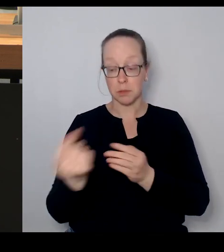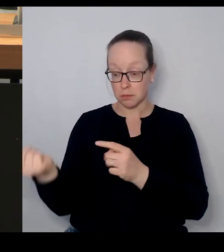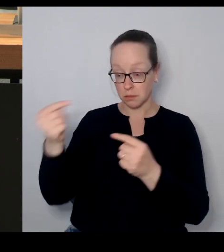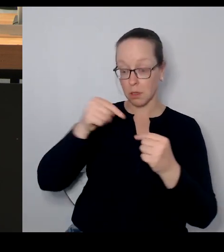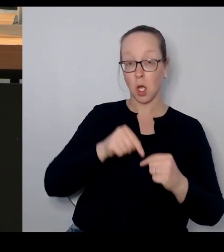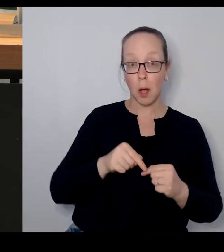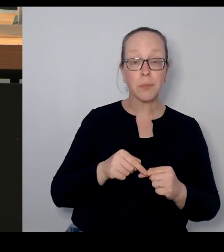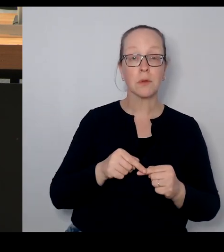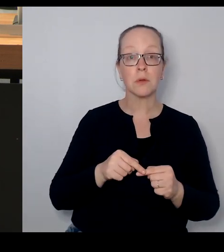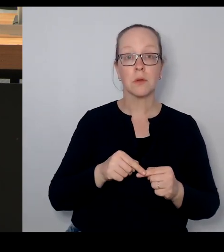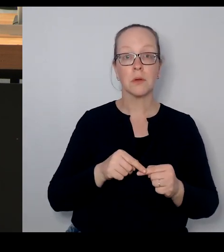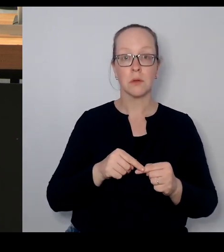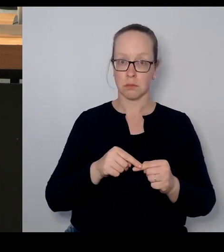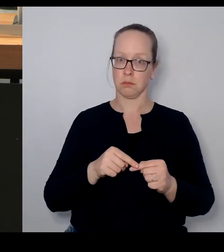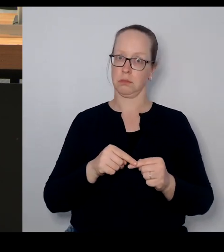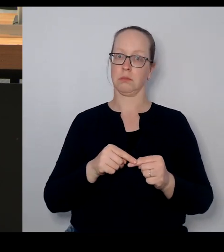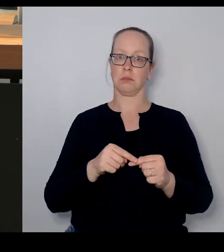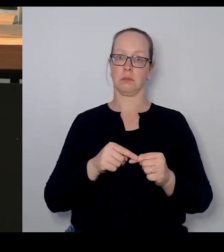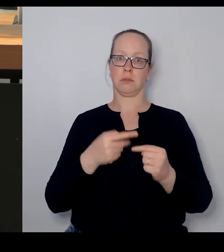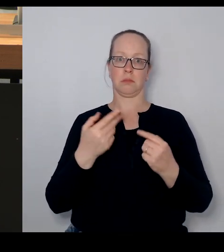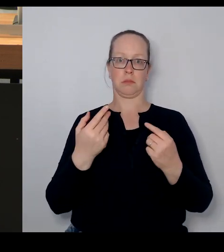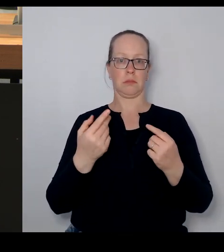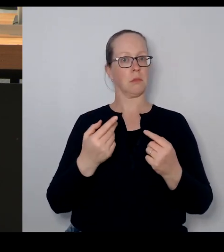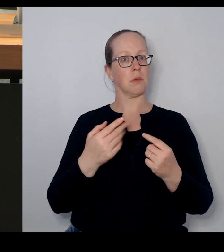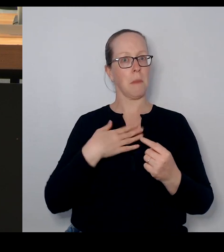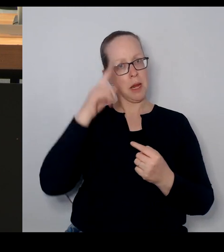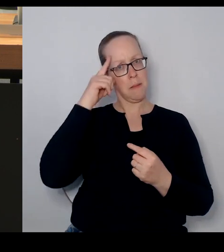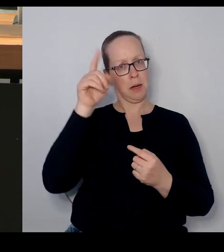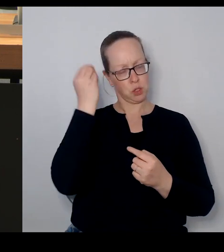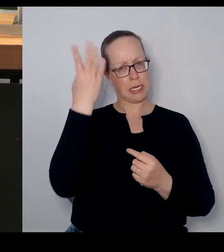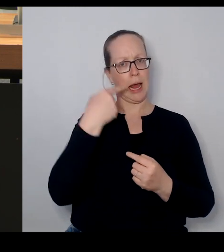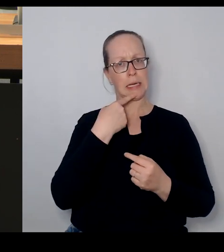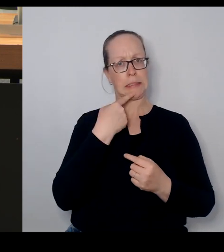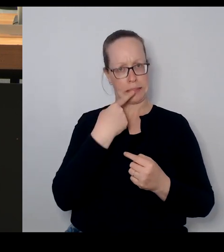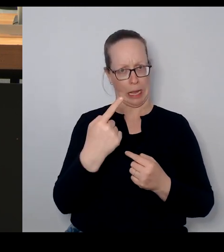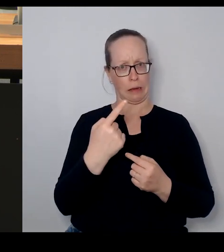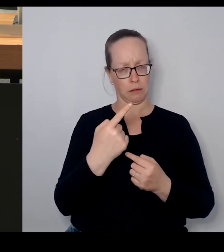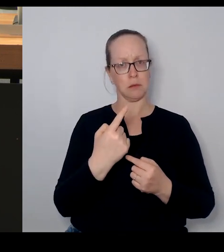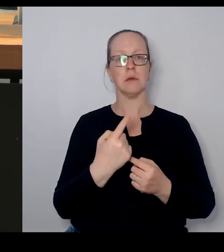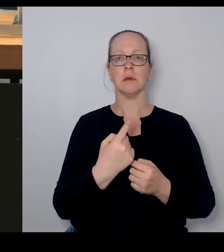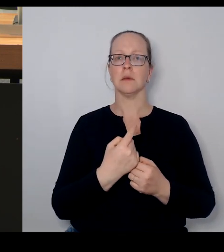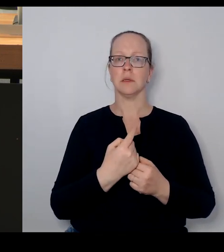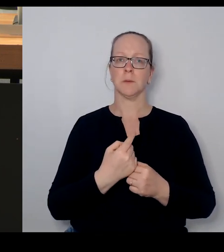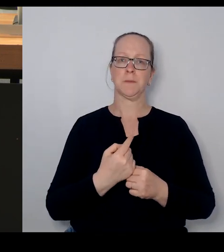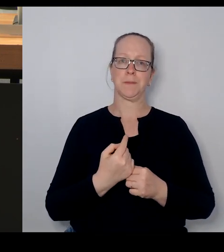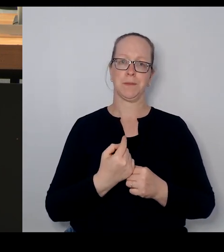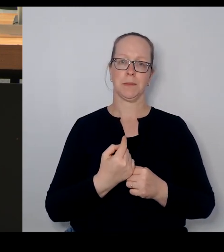zusammenspielen und hier einfach die Spaltung der Gesellschaft und den Druck auf diese Menschen erhöhen wollen.